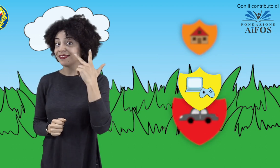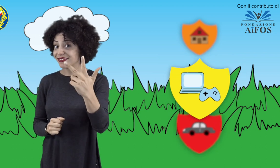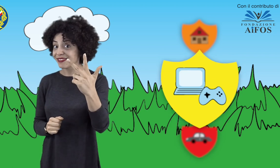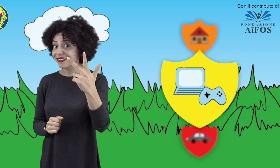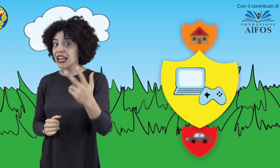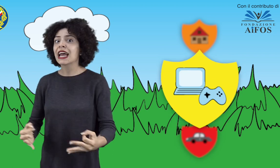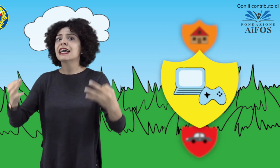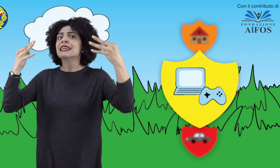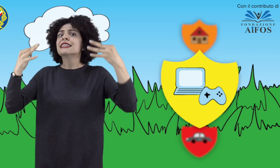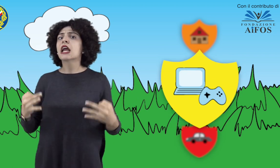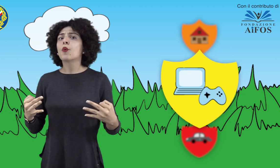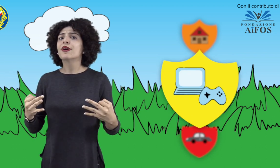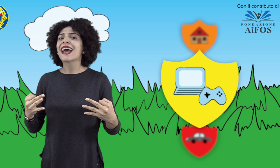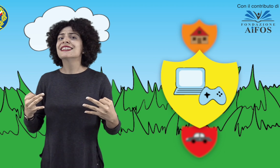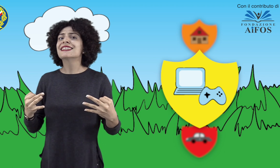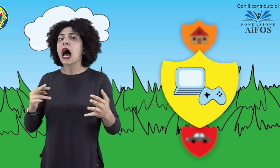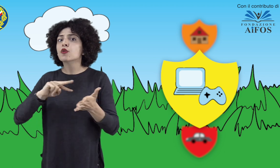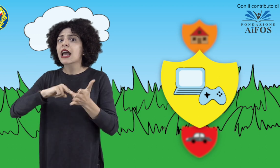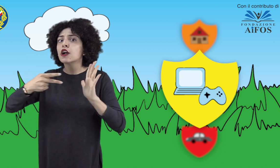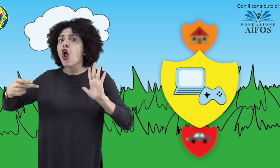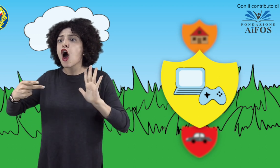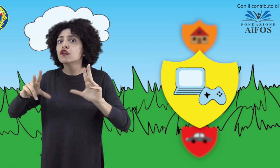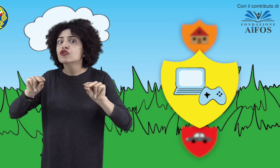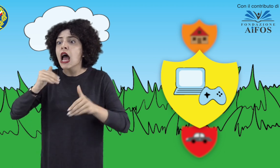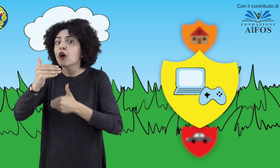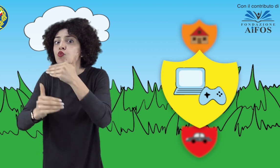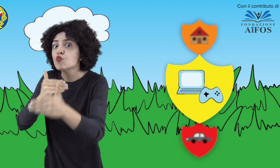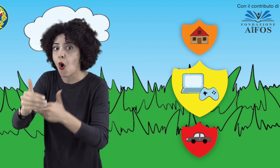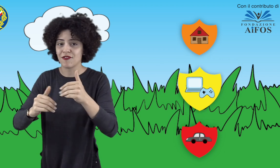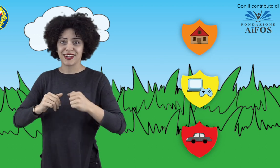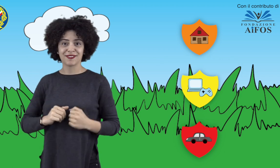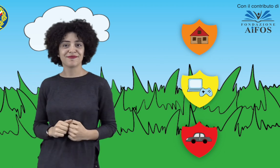3 | Sicurezza nell'uso delle nuove tecnologie